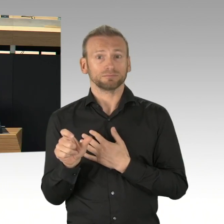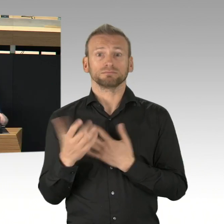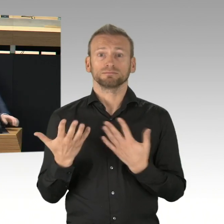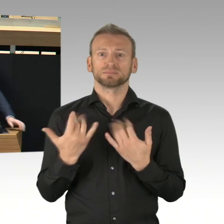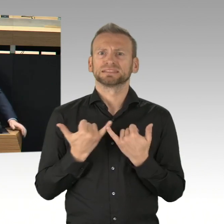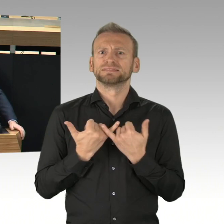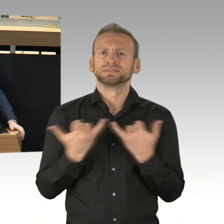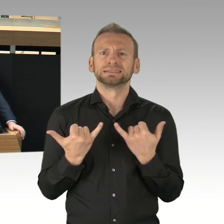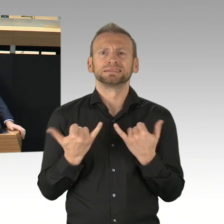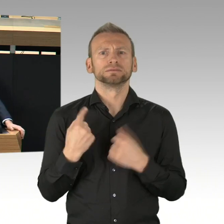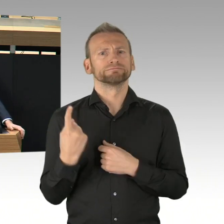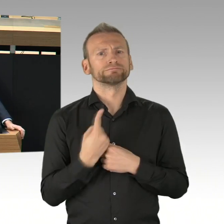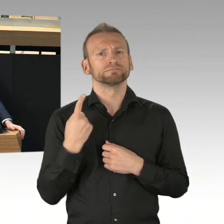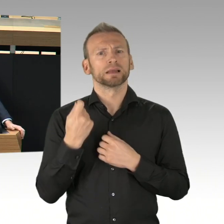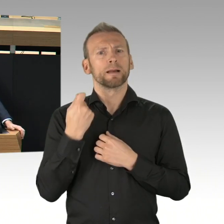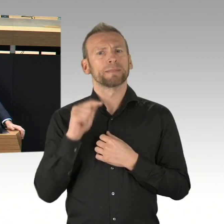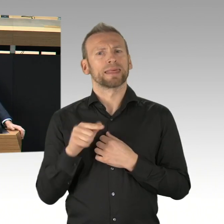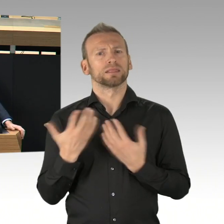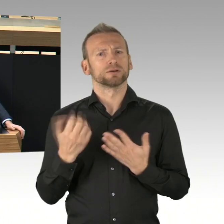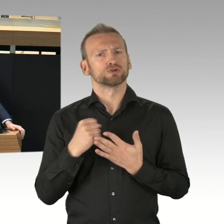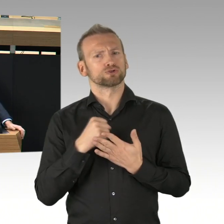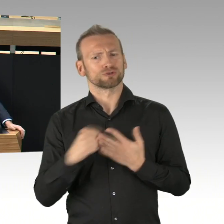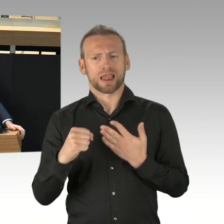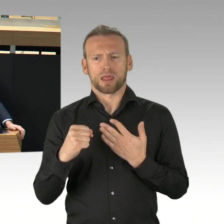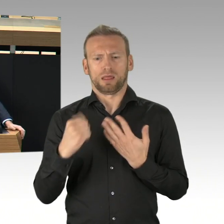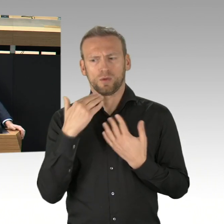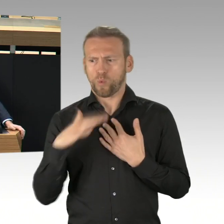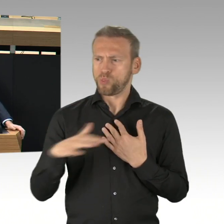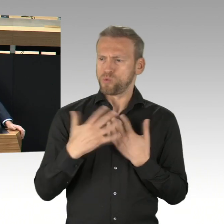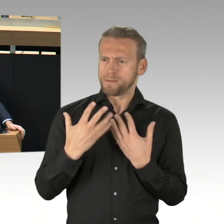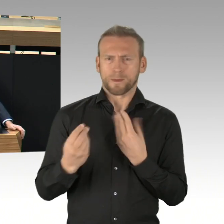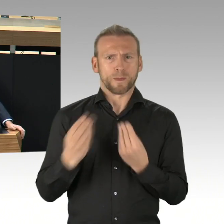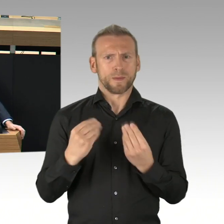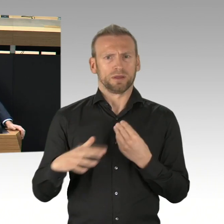Sie haben die letzten dreieinhalb Jahre nicht genutzt in dieser Stadt, um dafür zu sorgen,